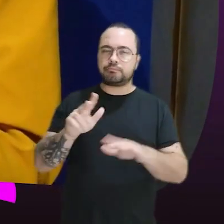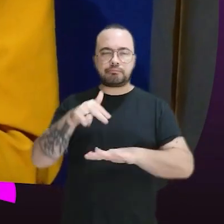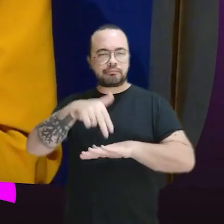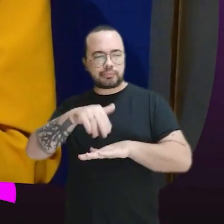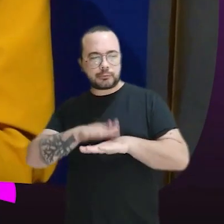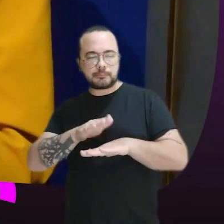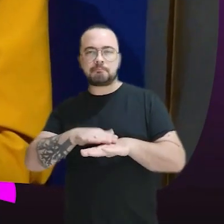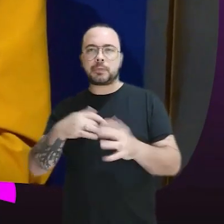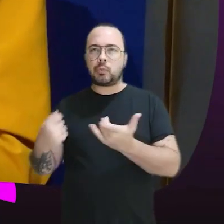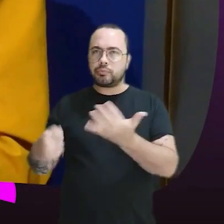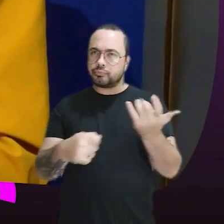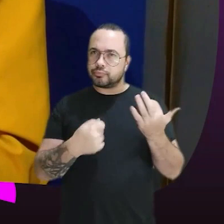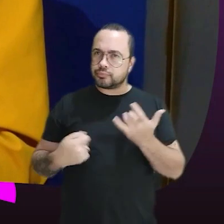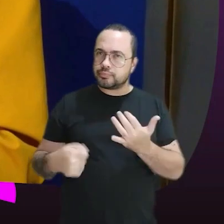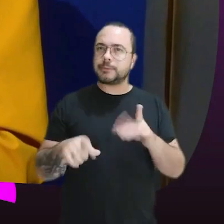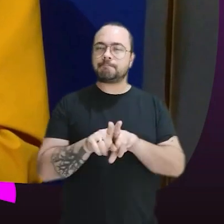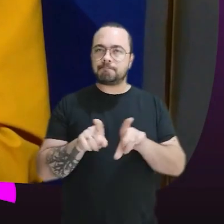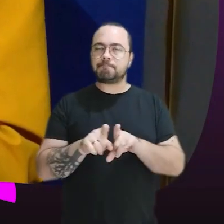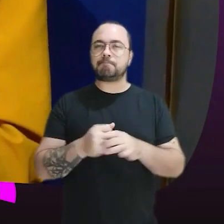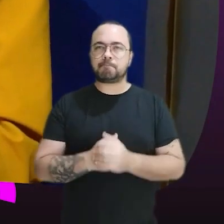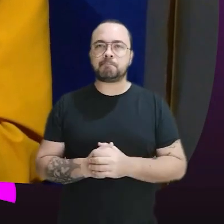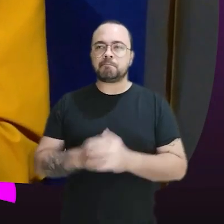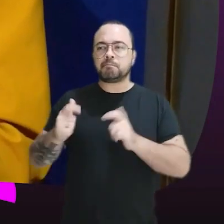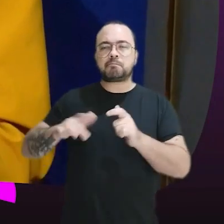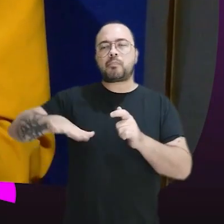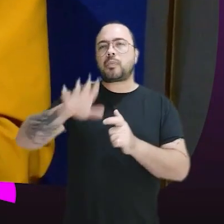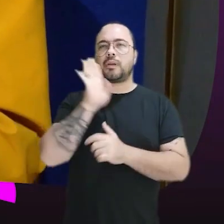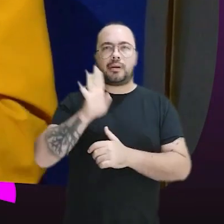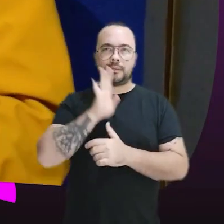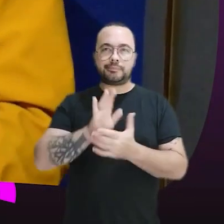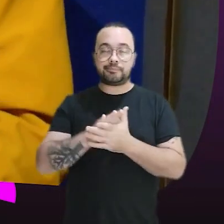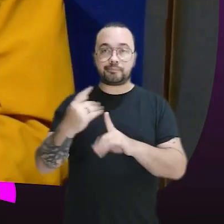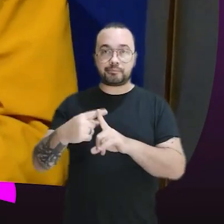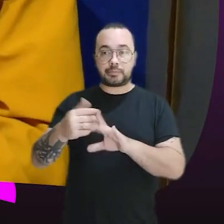com o Patrick, com a galera da casa que faz som também. Então, é um lugar muito legal, porque antes do show de comédia,